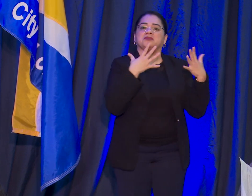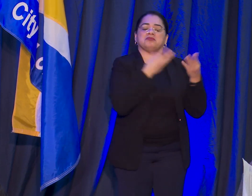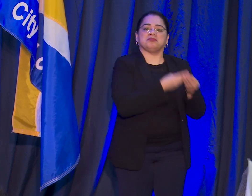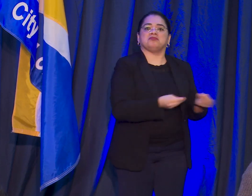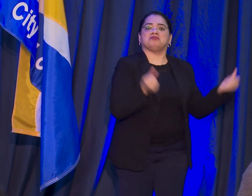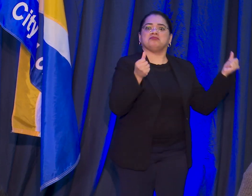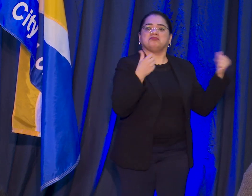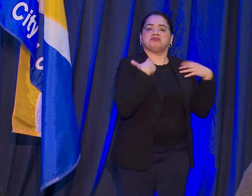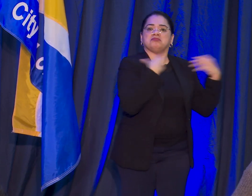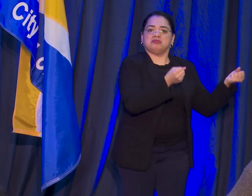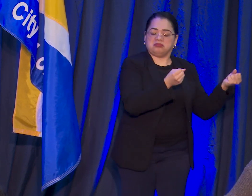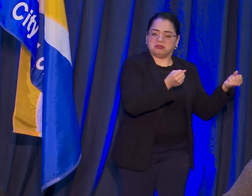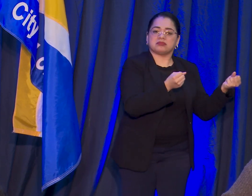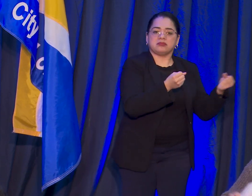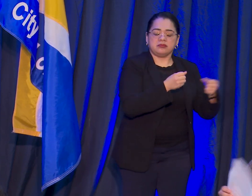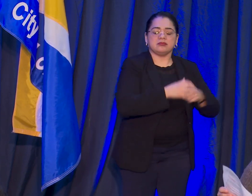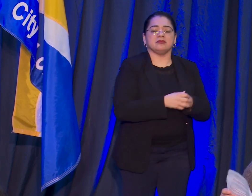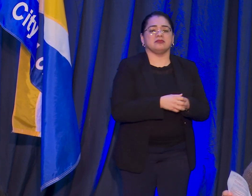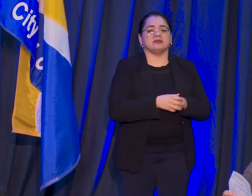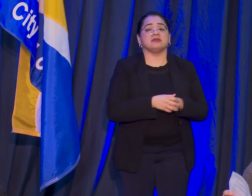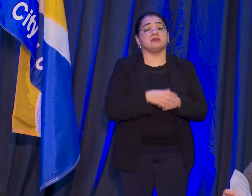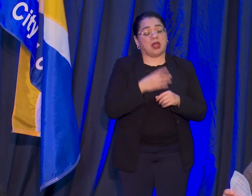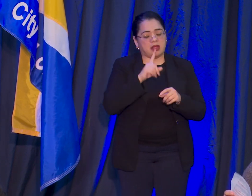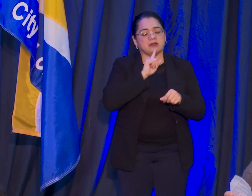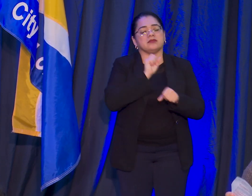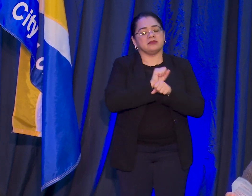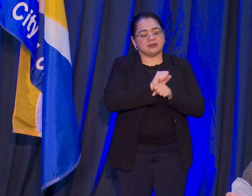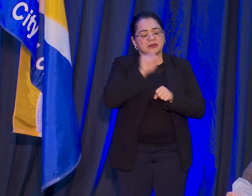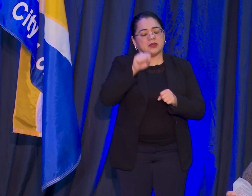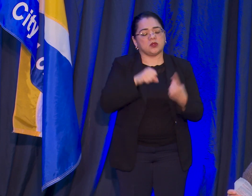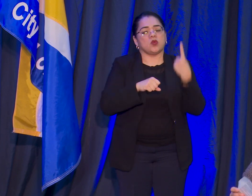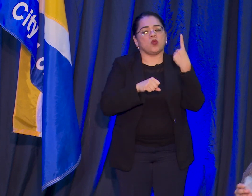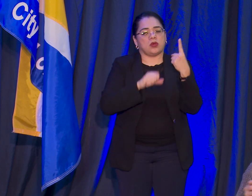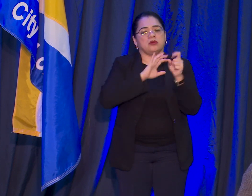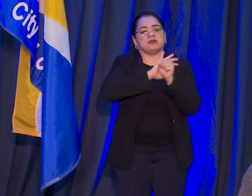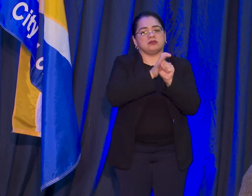y y como vamos D tuna persona que a fallacy doe mess siento noventa casos